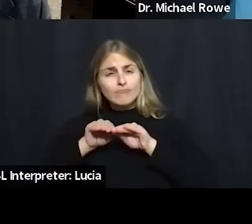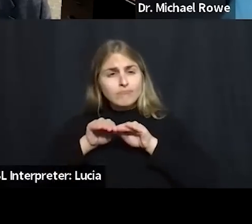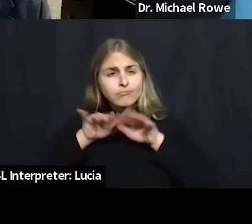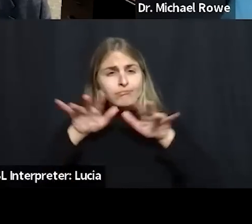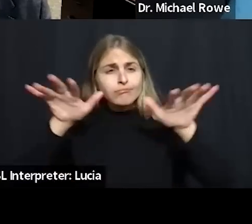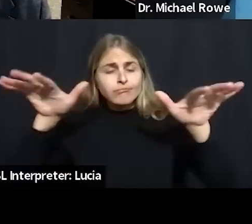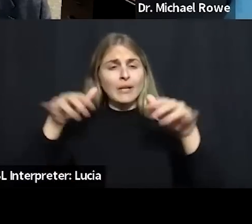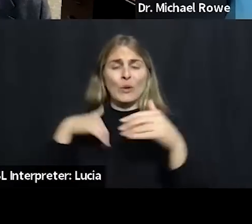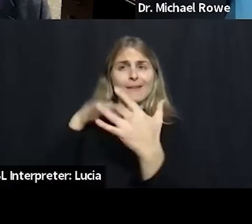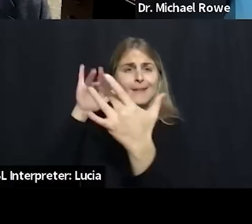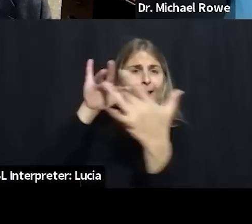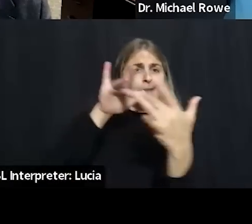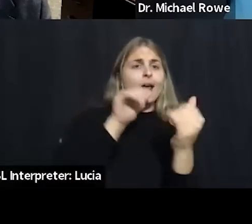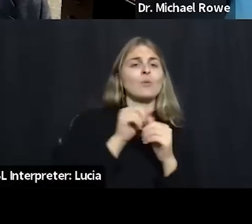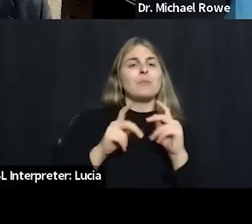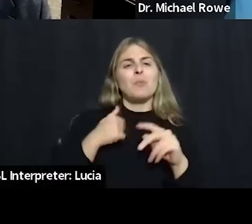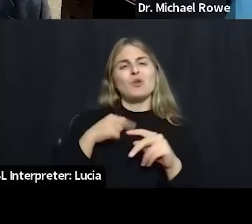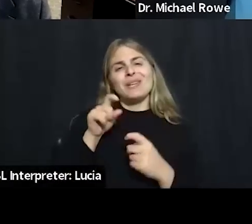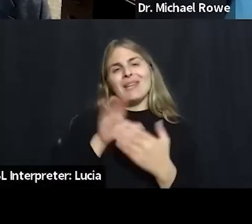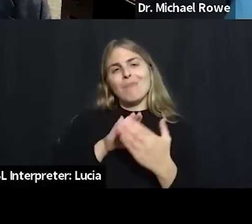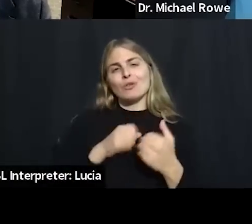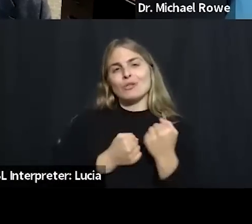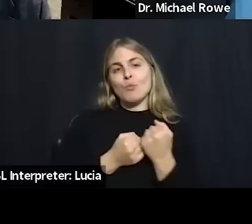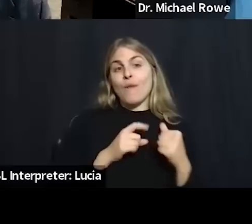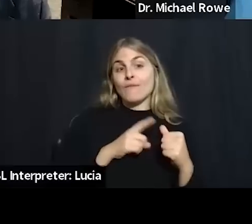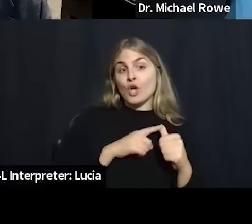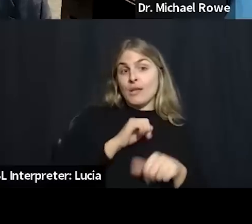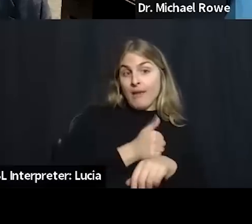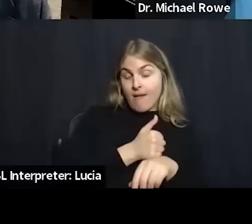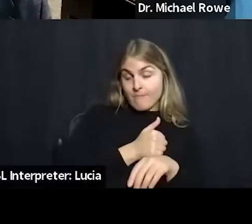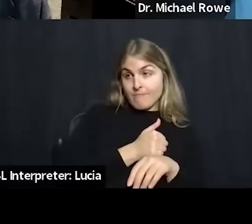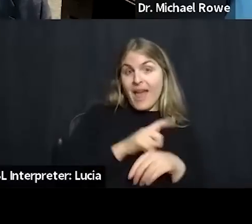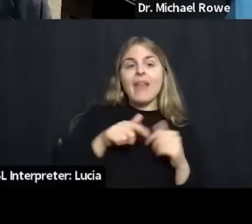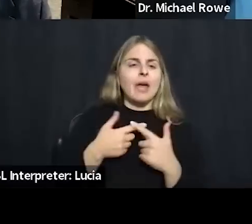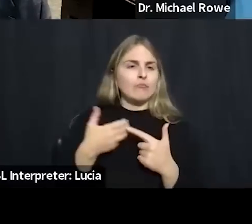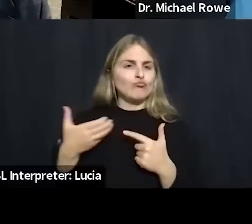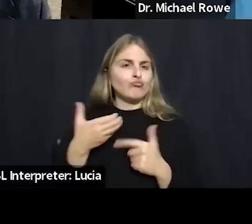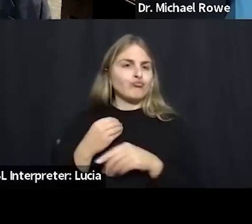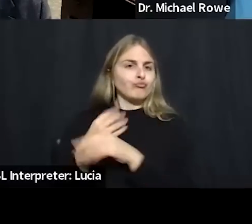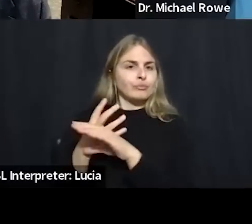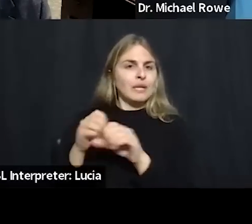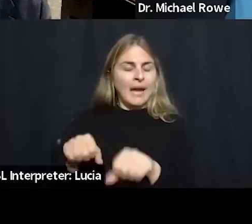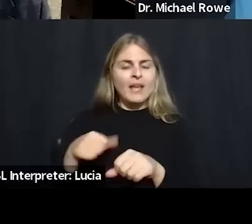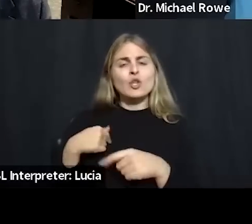pero es necesario tener ese apoyo en persona primero. Tal vez se trate de proporcionar servicios que puedan ayudar con ese contacto inicial